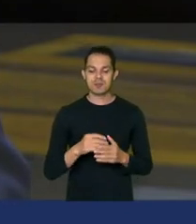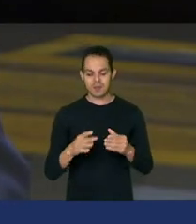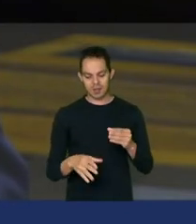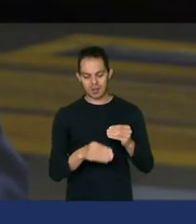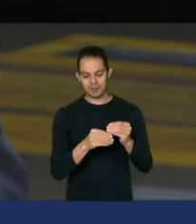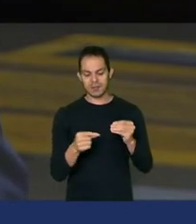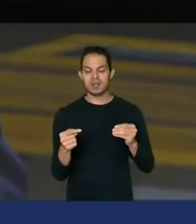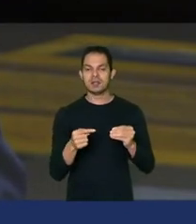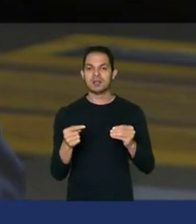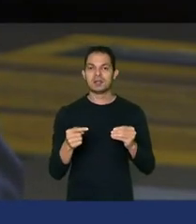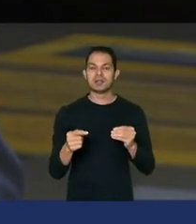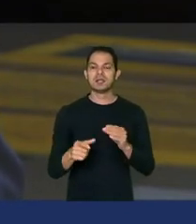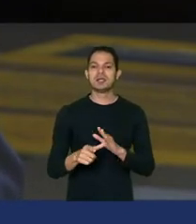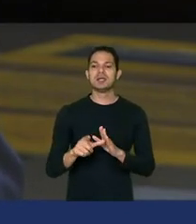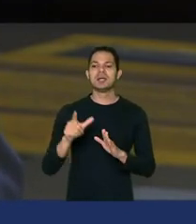APRESENTADA PELO PSOL, ELA,